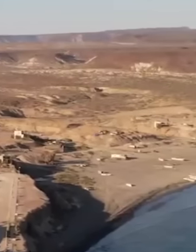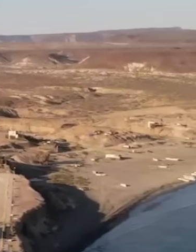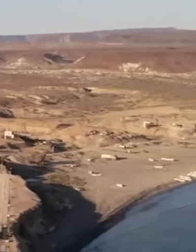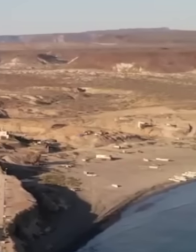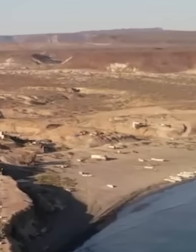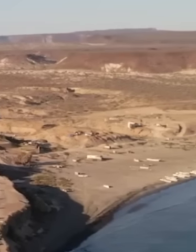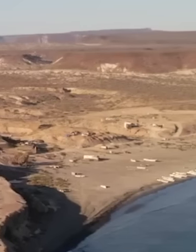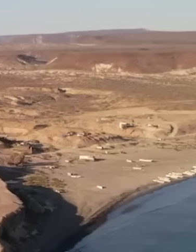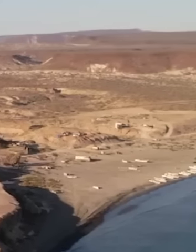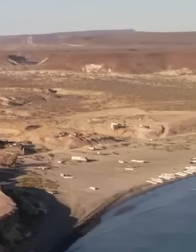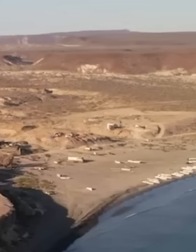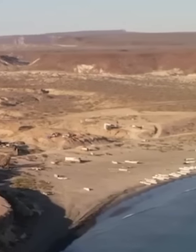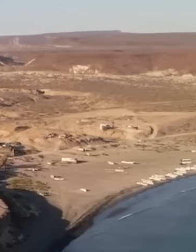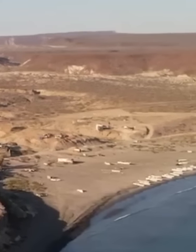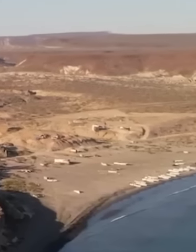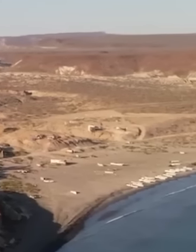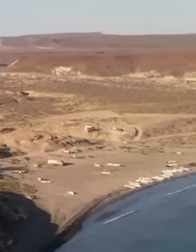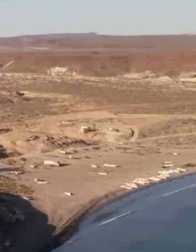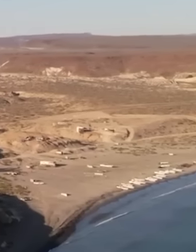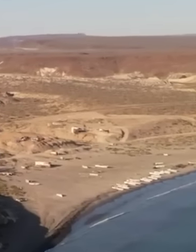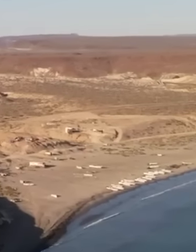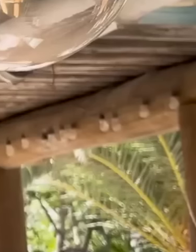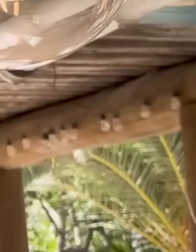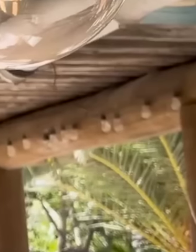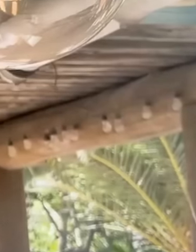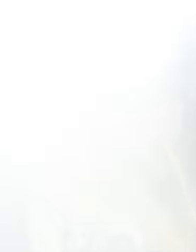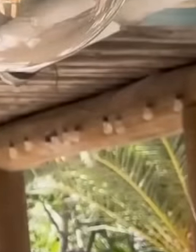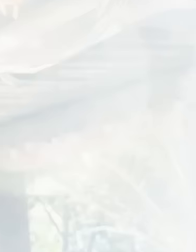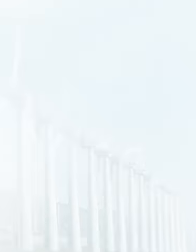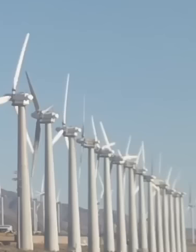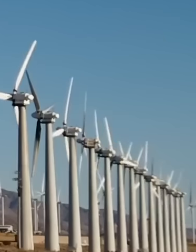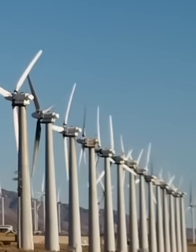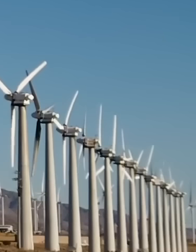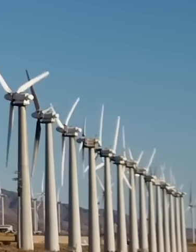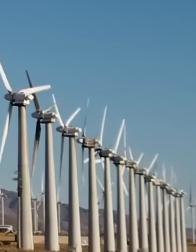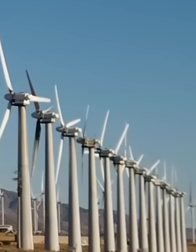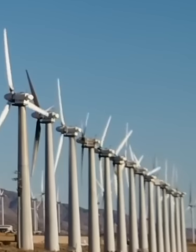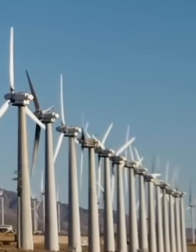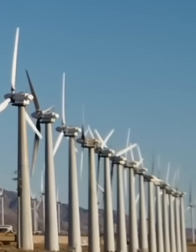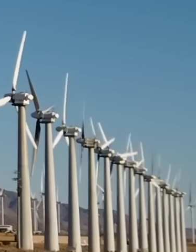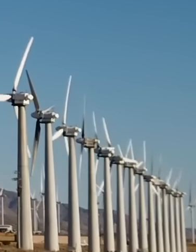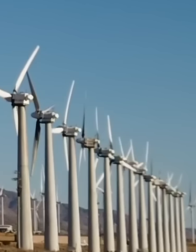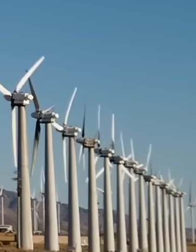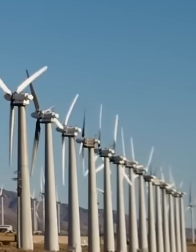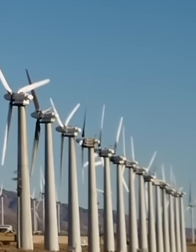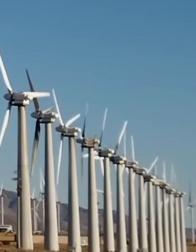incluyendo la península de Baja California. Los proyectos incluyen siete parques eólicos,